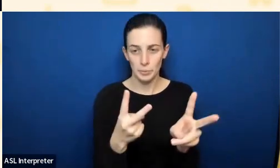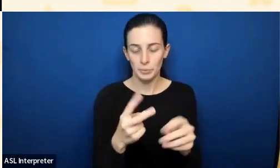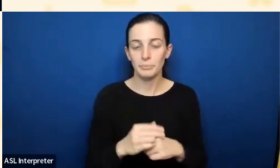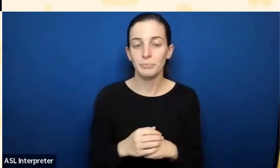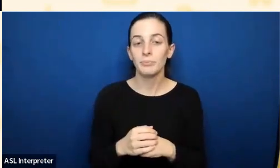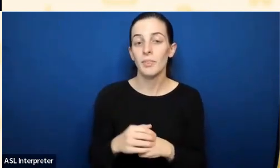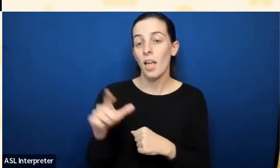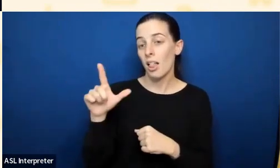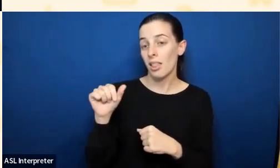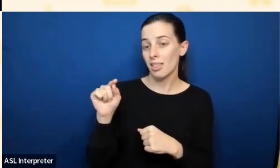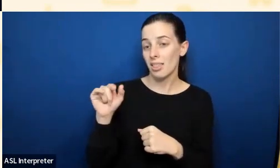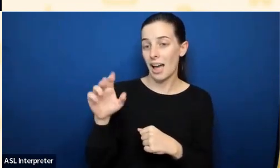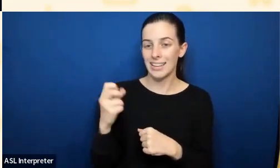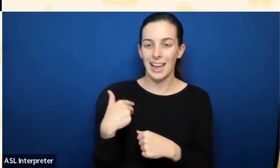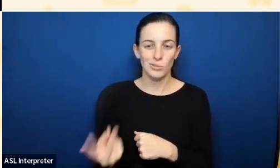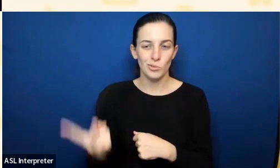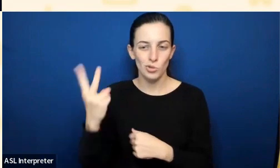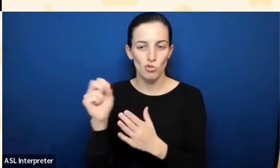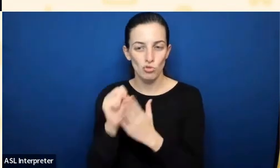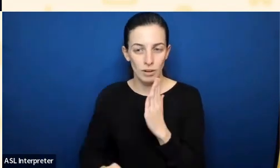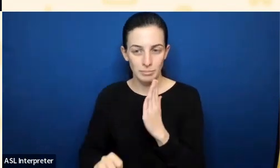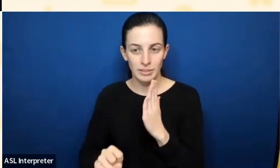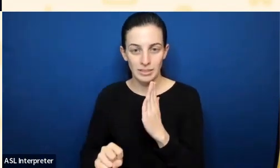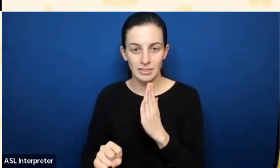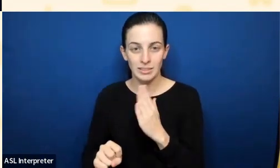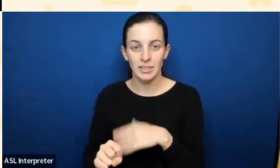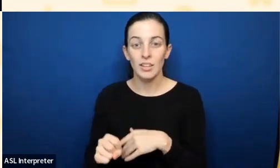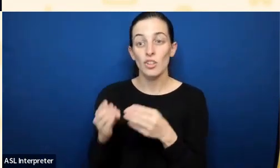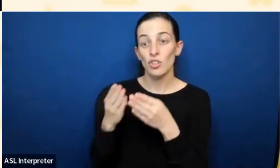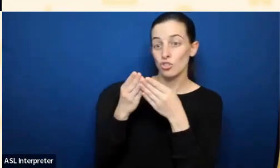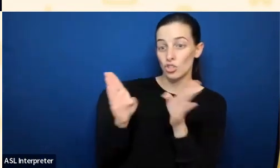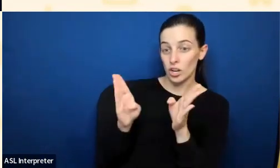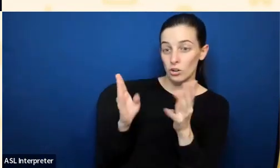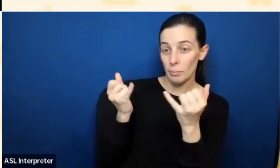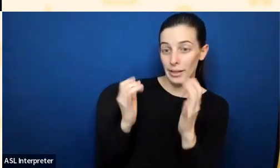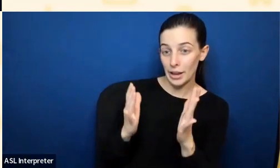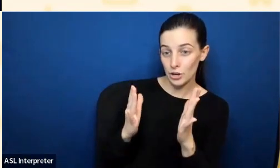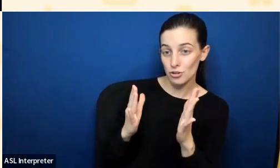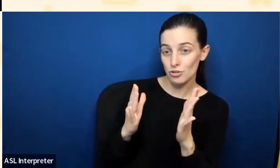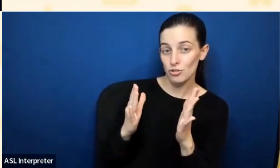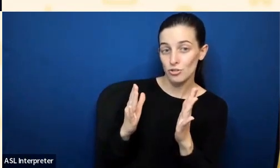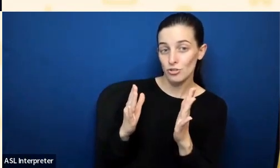Entonces tenemos el primero, que es el reproductor general. Ahí tenemos una... tengo dos formas en que las cosas están